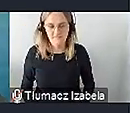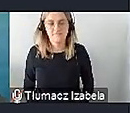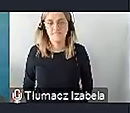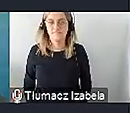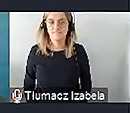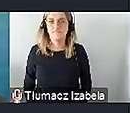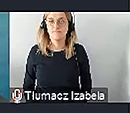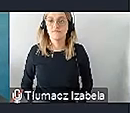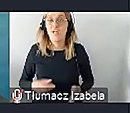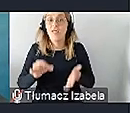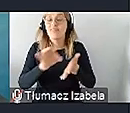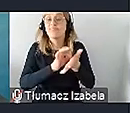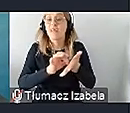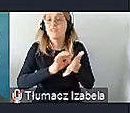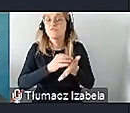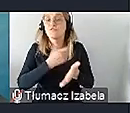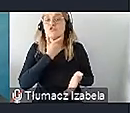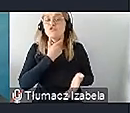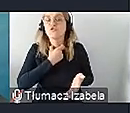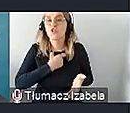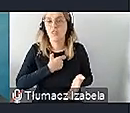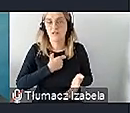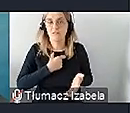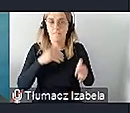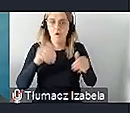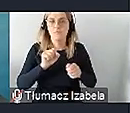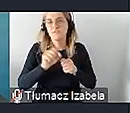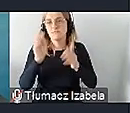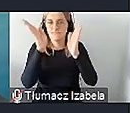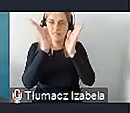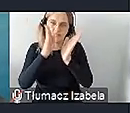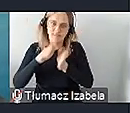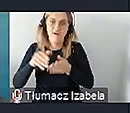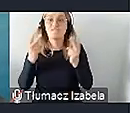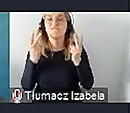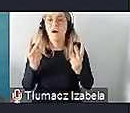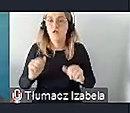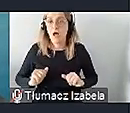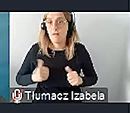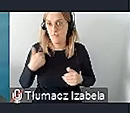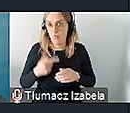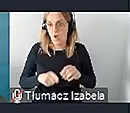Narysujemy sobie szyję. Może być bardzo schematyczna. Ważne, żeby była długa.